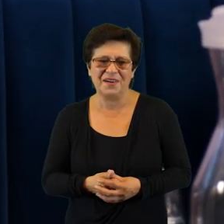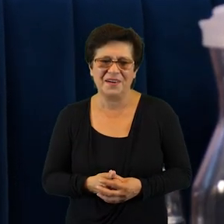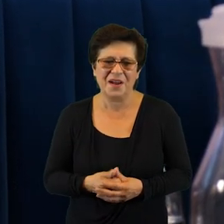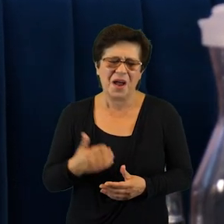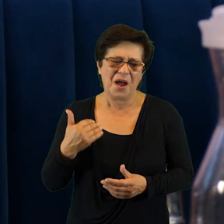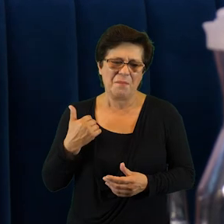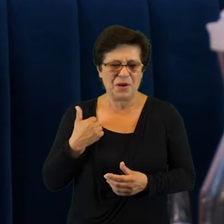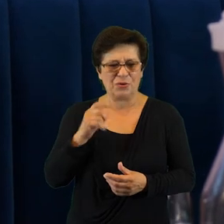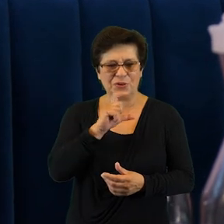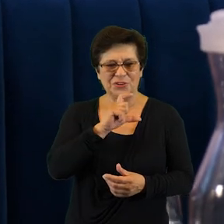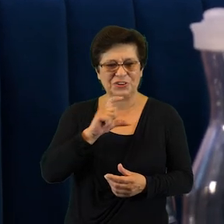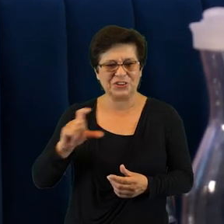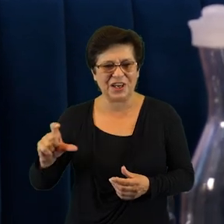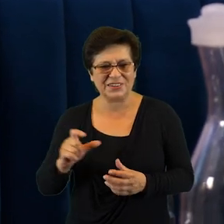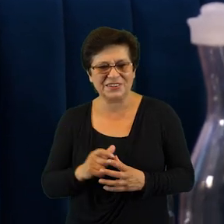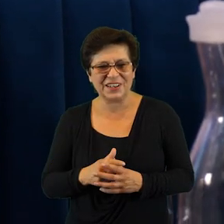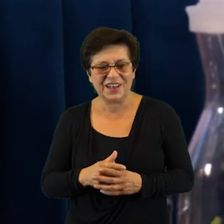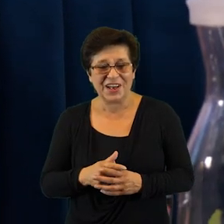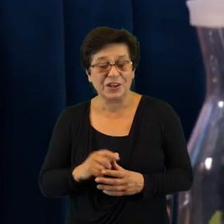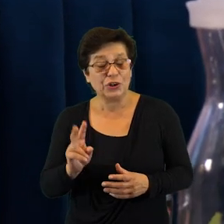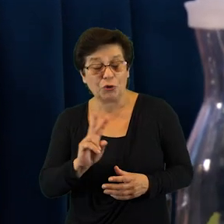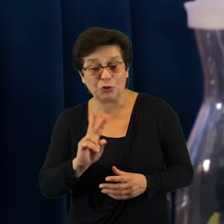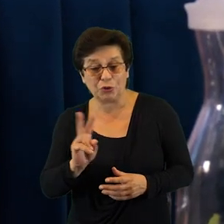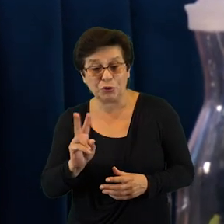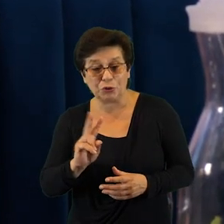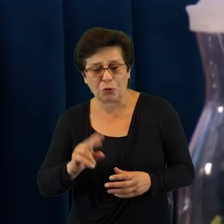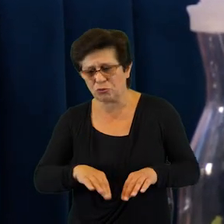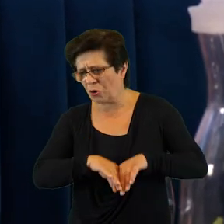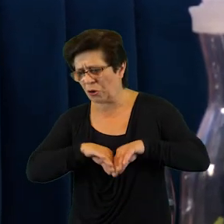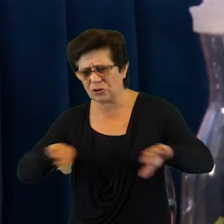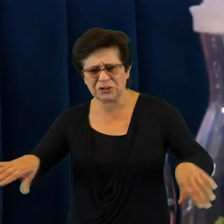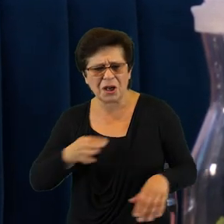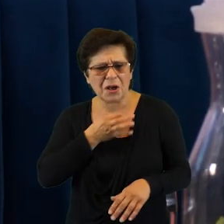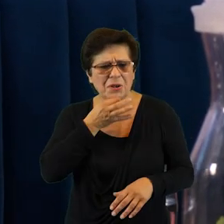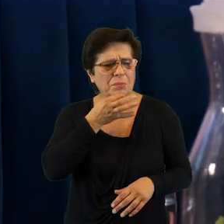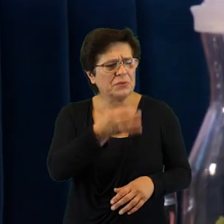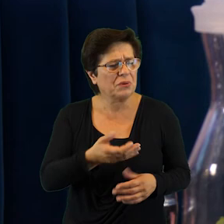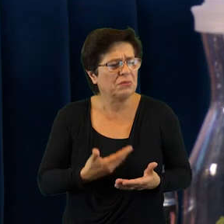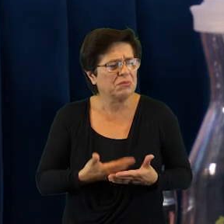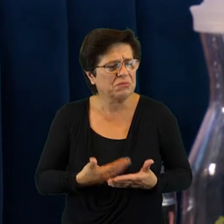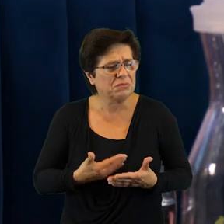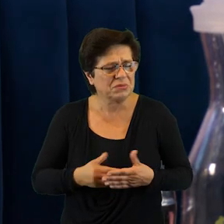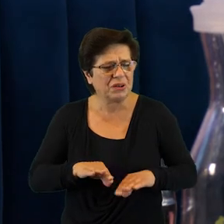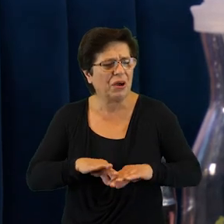Był jakiś czas taki w Poznaniu, że gdy ktoś się tam rozstał i go pytali: "Słuchaj, a co się stało?". Mówił: "No była za duża różnica płci".